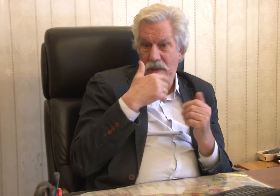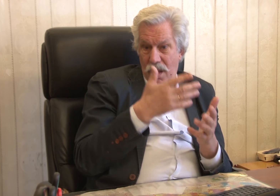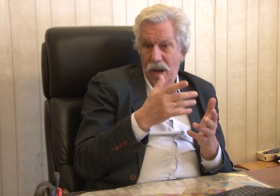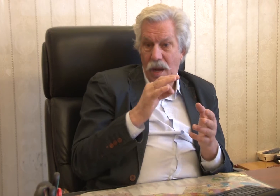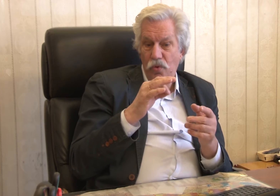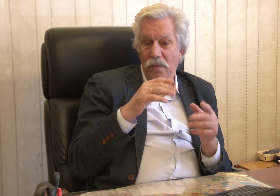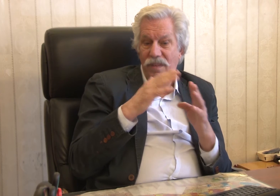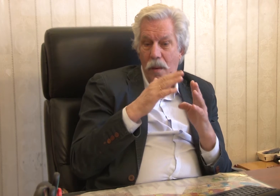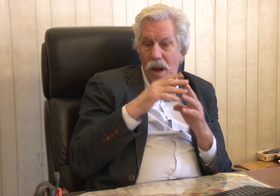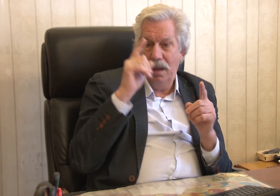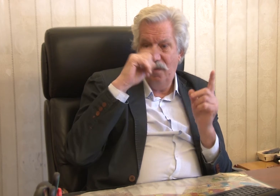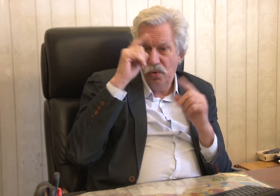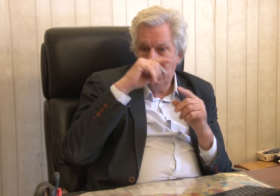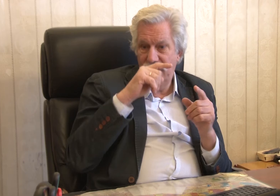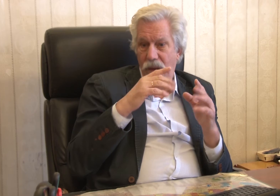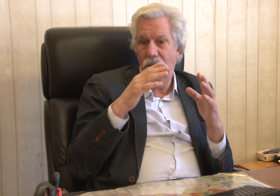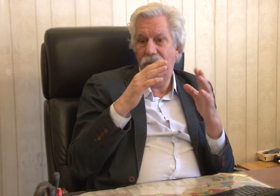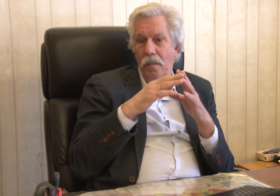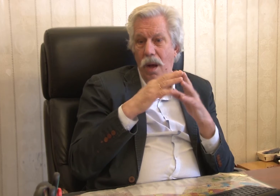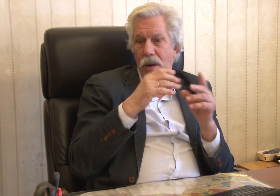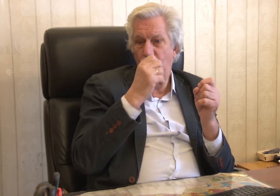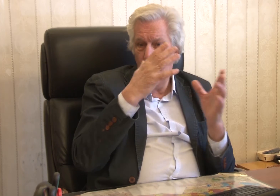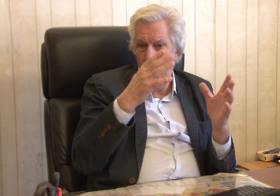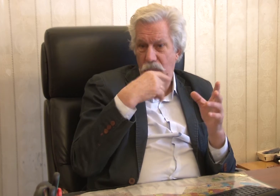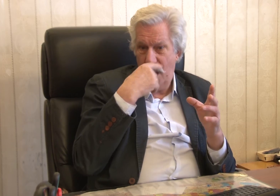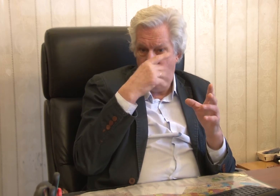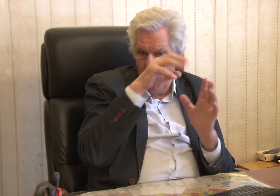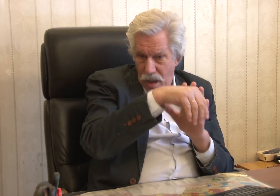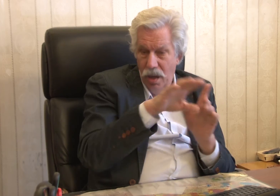Мы предлагаем, чтобы в Домах творчества, Домах культуры слышащих,